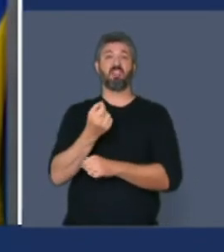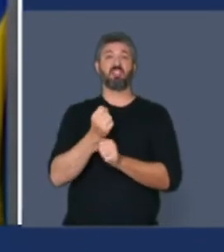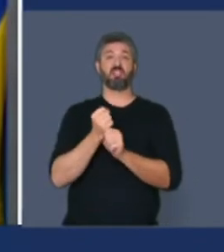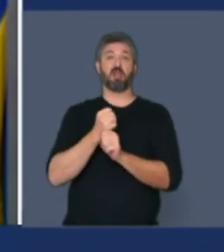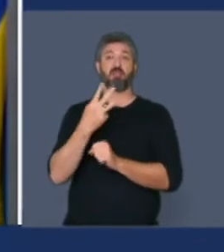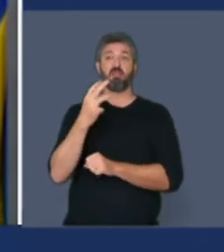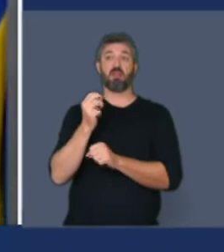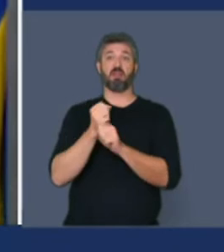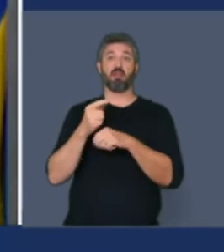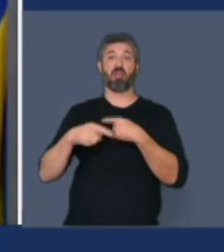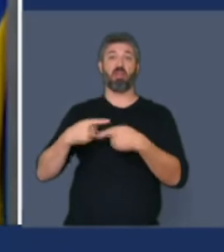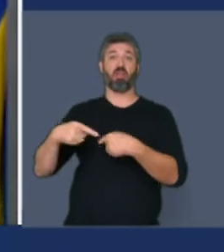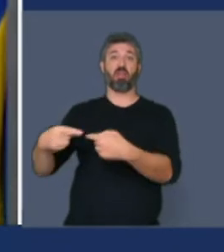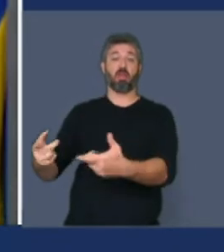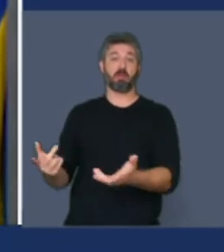ANOS, ISSO NA ESFERA CRIMINAL, UMA CASTA DOS CRIMINOSOS DO